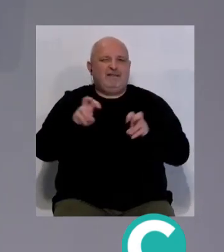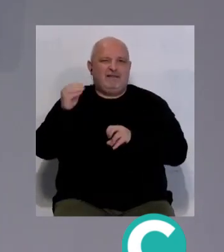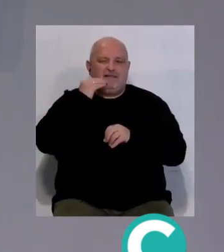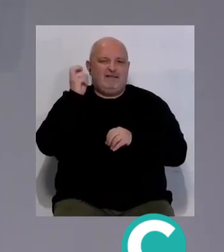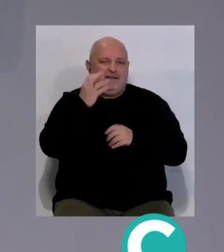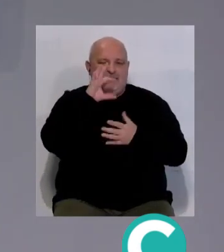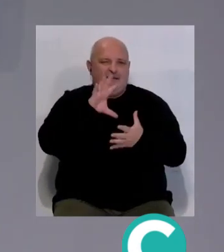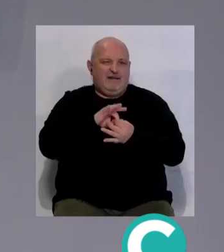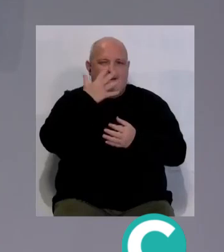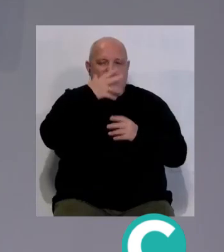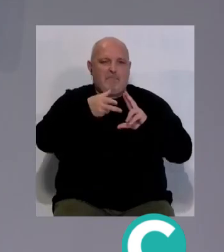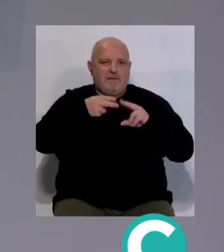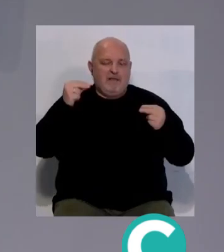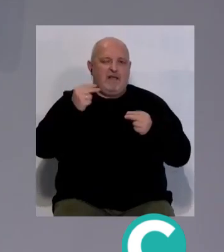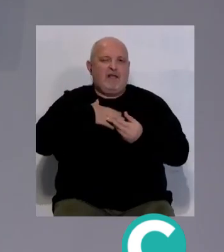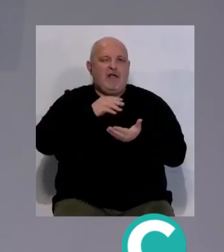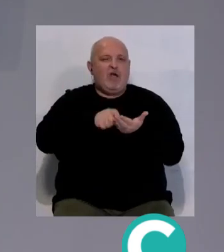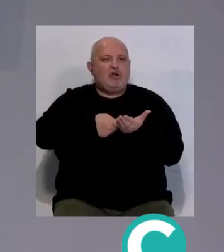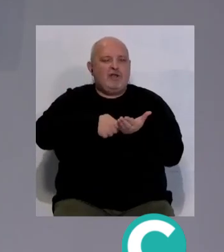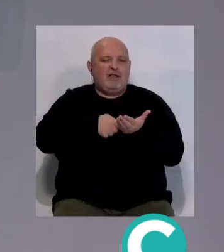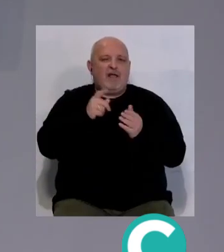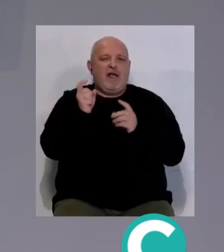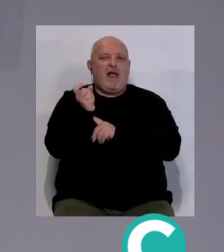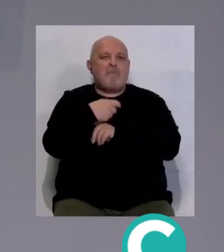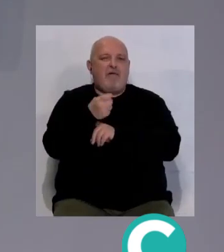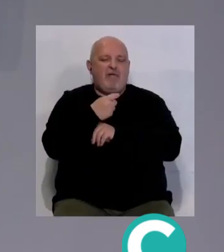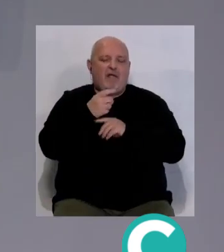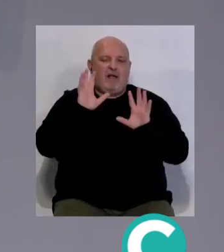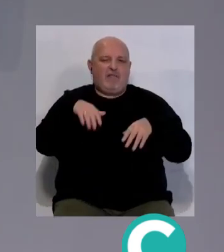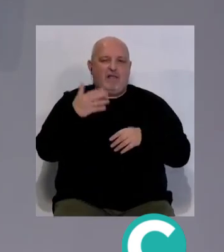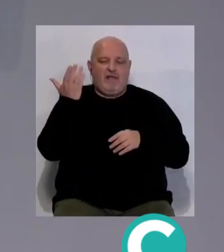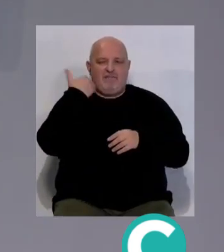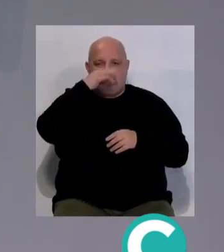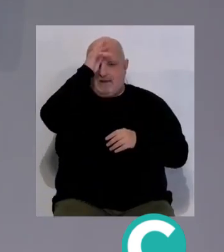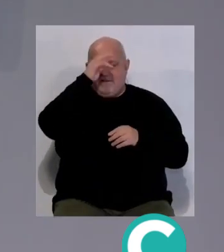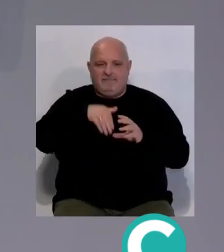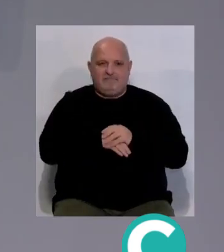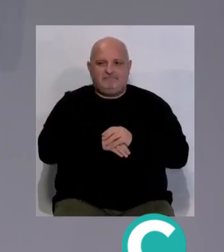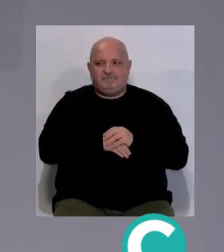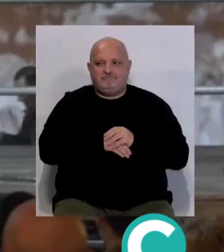la pesti osada y gambada solidaria llenaron las calles de la ciudad Este fin de semana en la